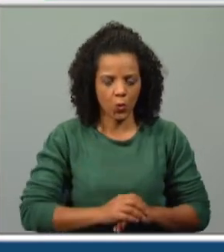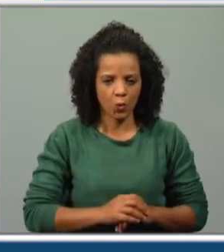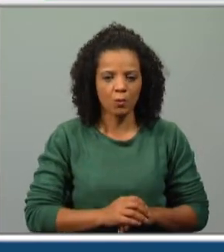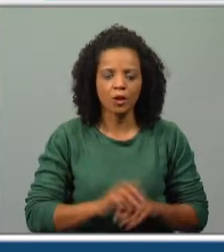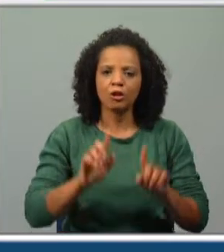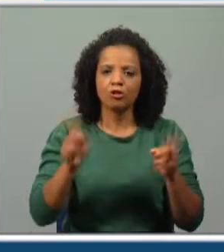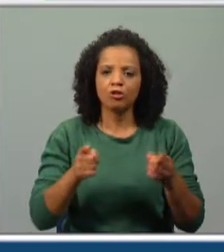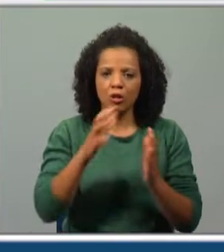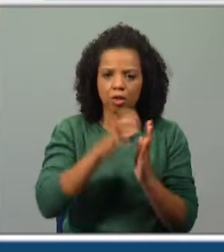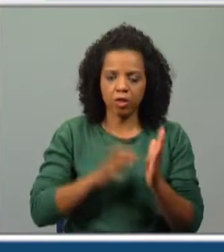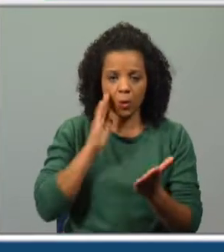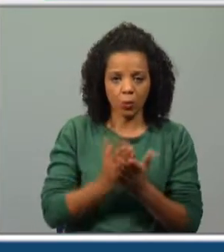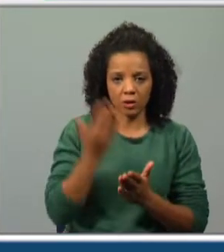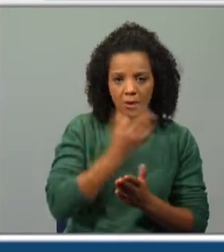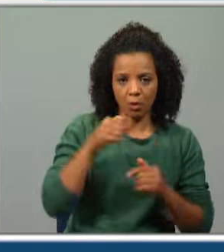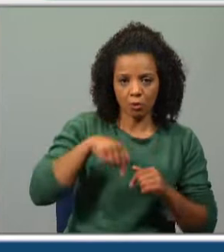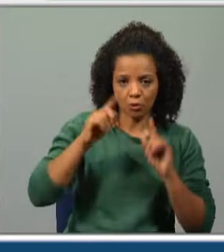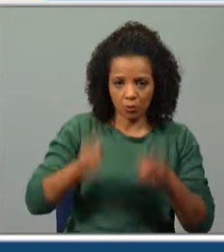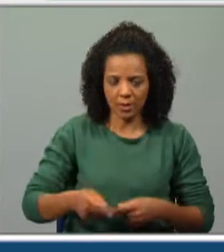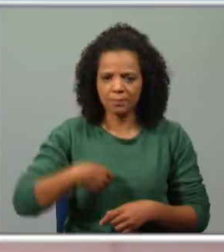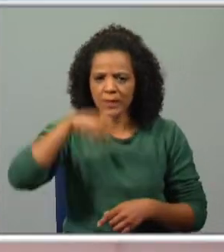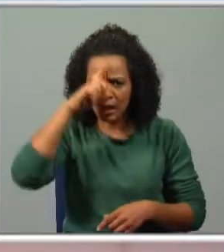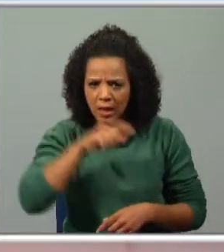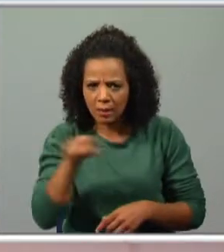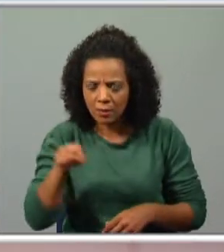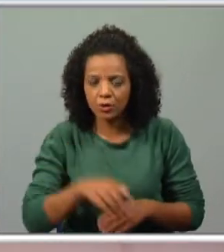certo com que terminamos o último bloco não sei se recordas nós tínhamos ouvido 就這樣，我們完成了最後一個街區我不知道你是否記得我們聽說過